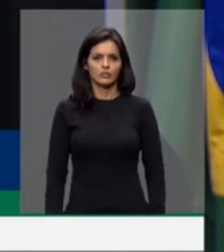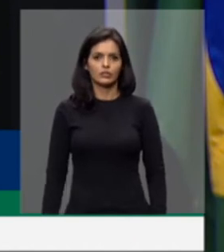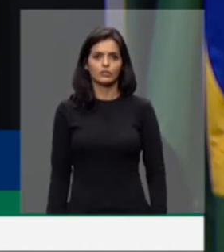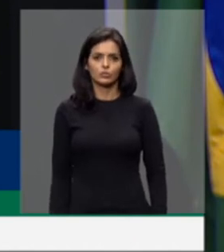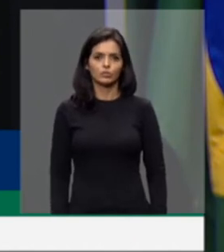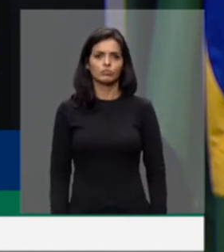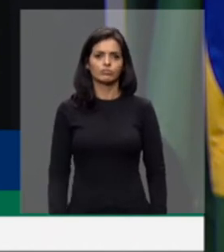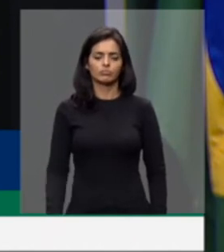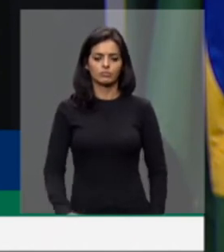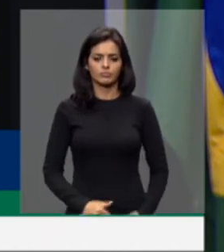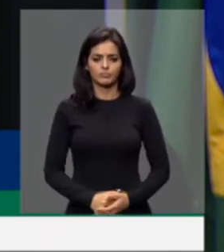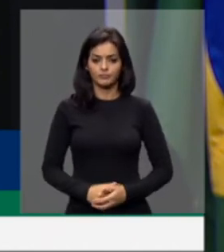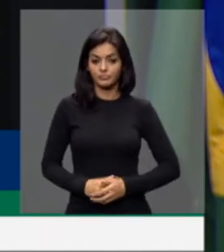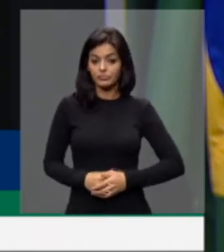HÁ MAIS DE 25% DE CORROSÃO DA INFLAÇÃO DESDE 2015